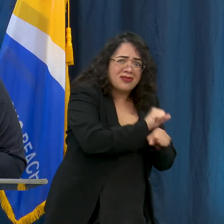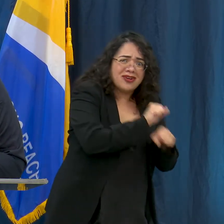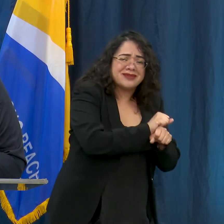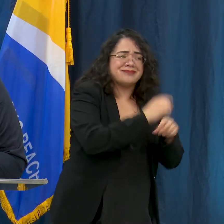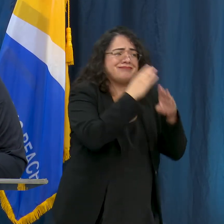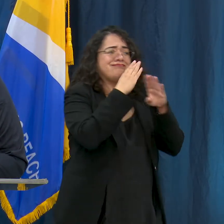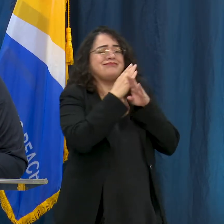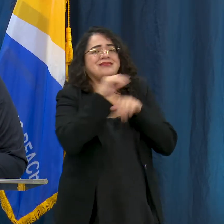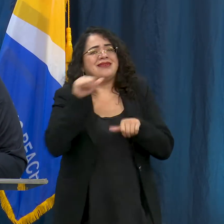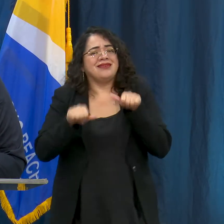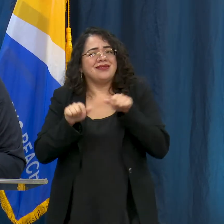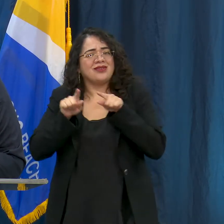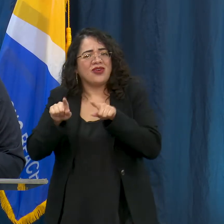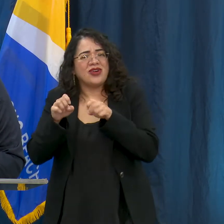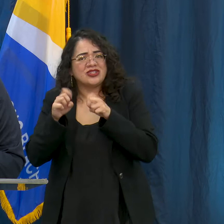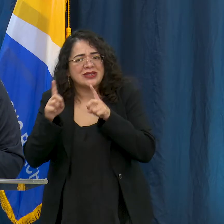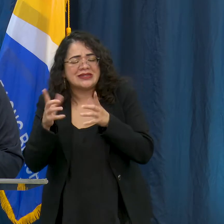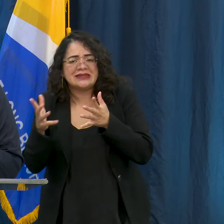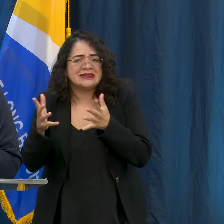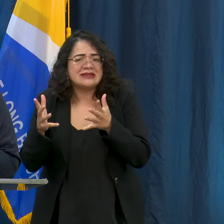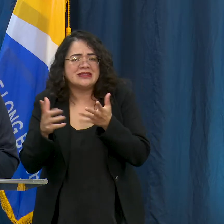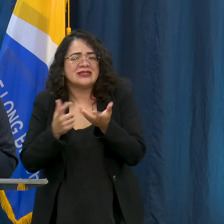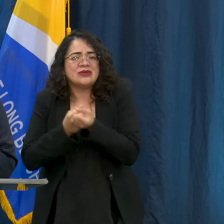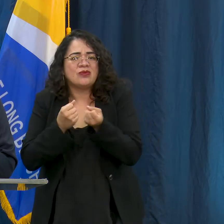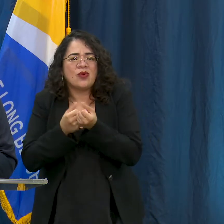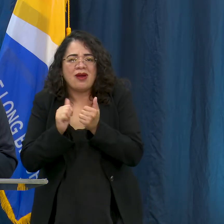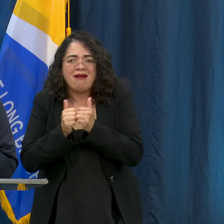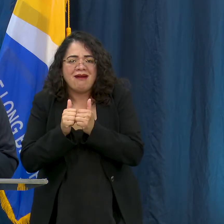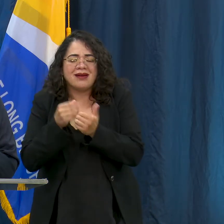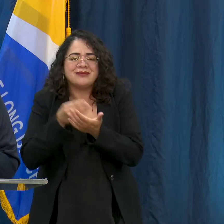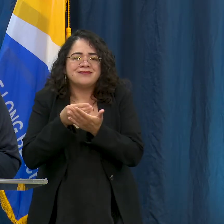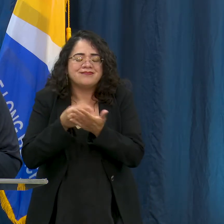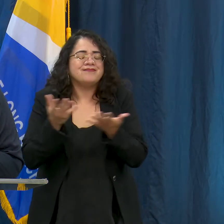nuestro paisa nuestra comunidad applause own estos grupos de derechos de los